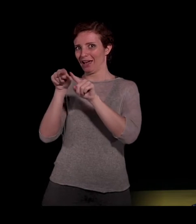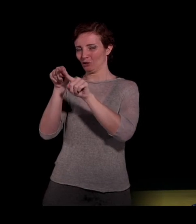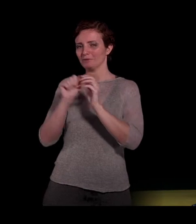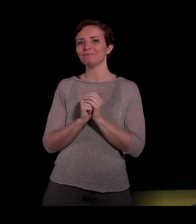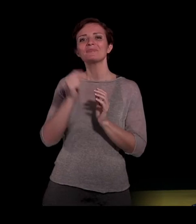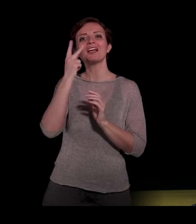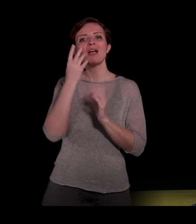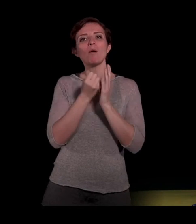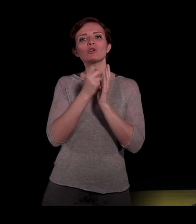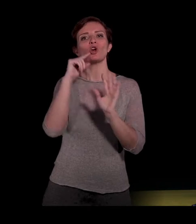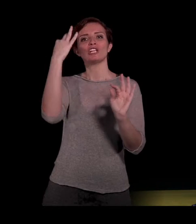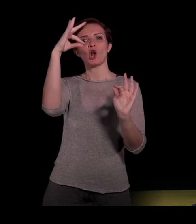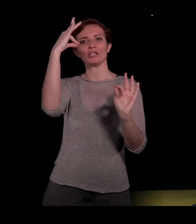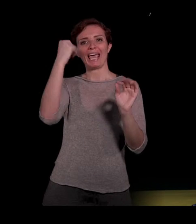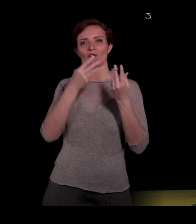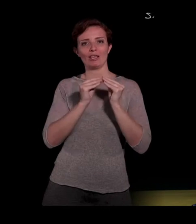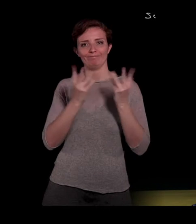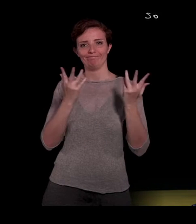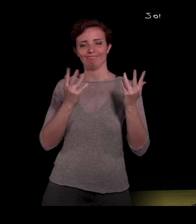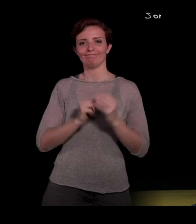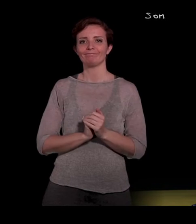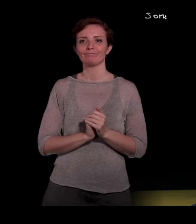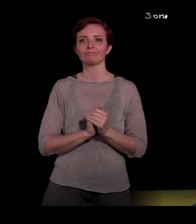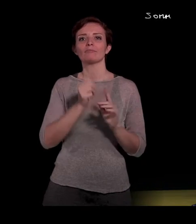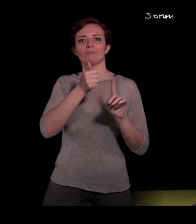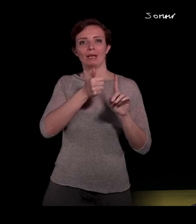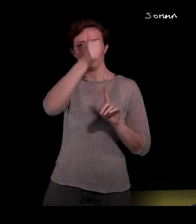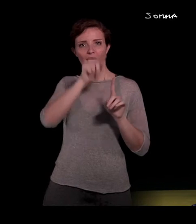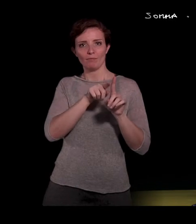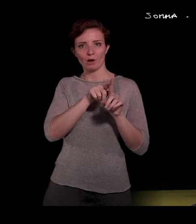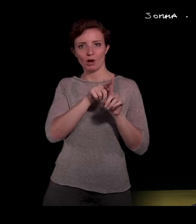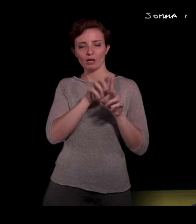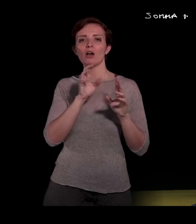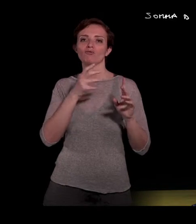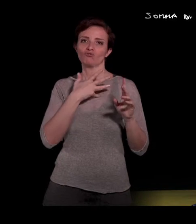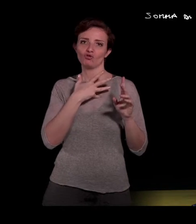Il primo è il prodotto della somma di due monomi